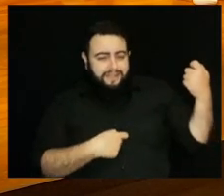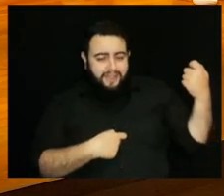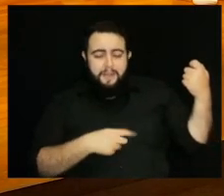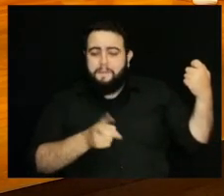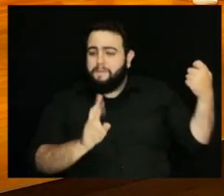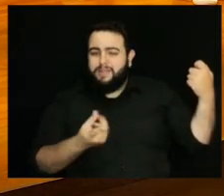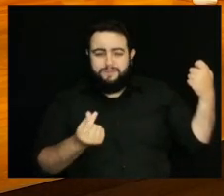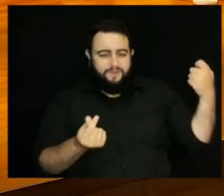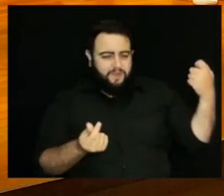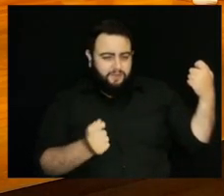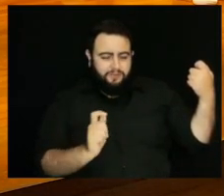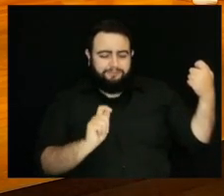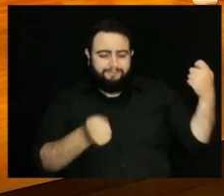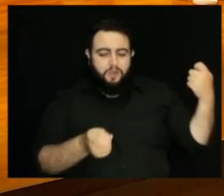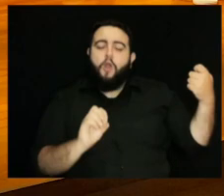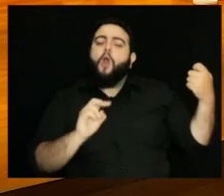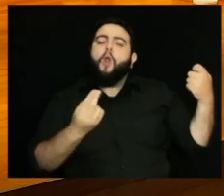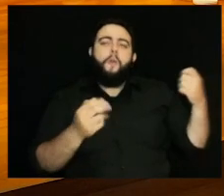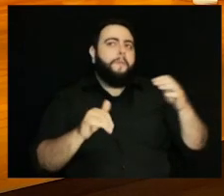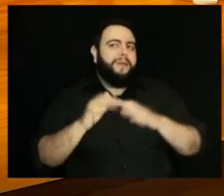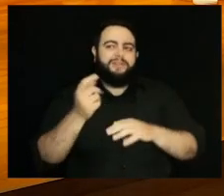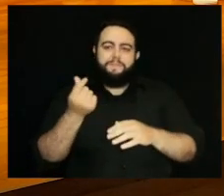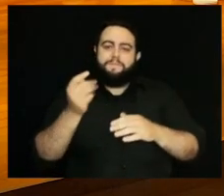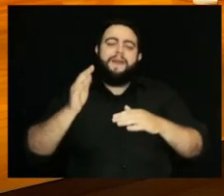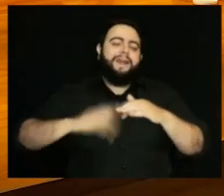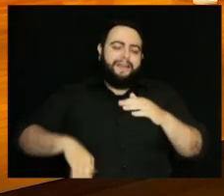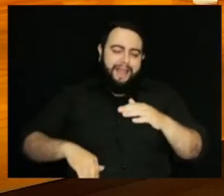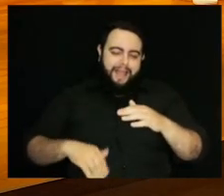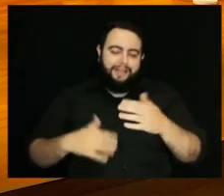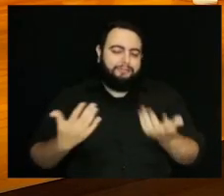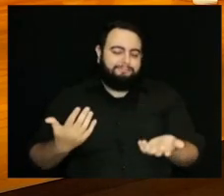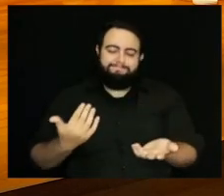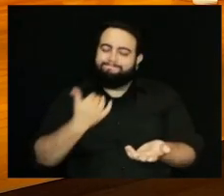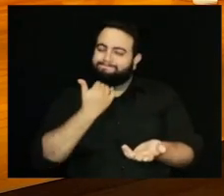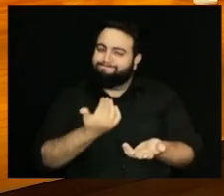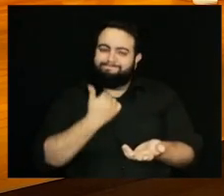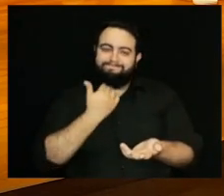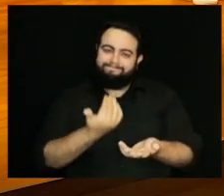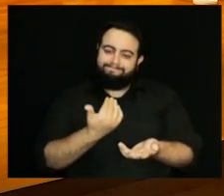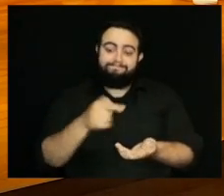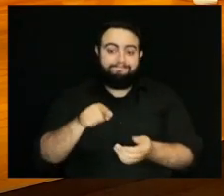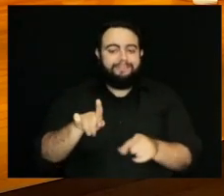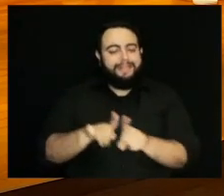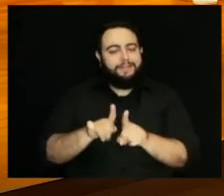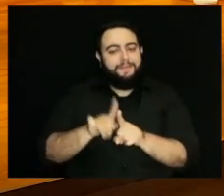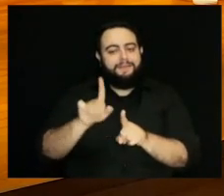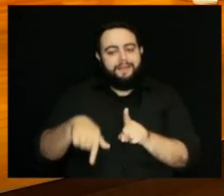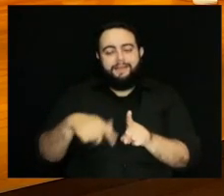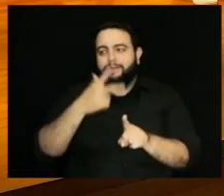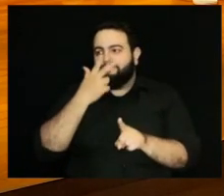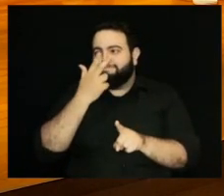muito mais barato né, muito mais barato. E isso também foi uma grande quebra, a mágoa que os